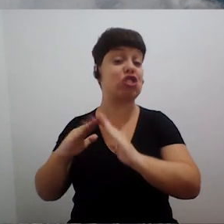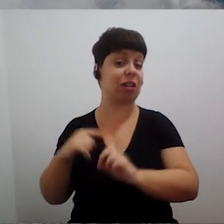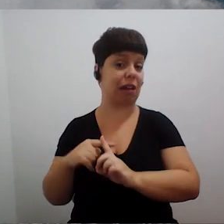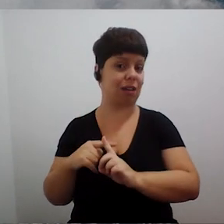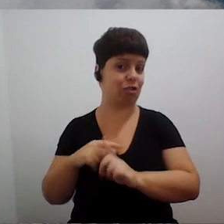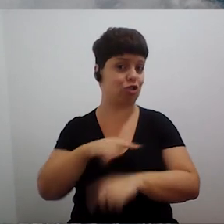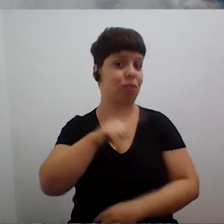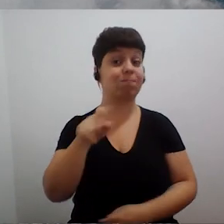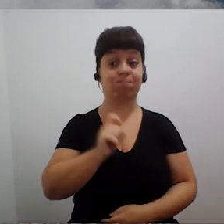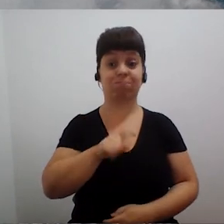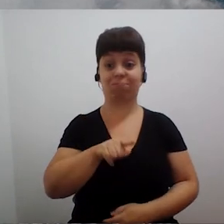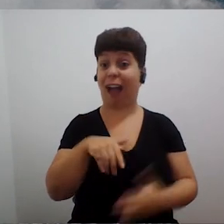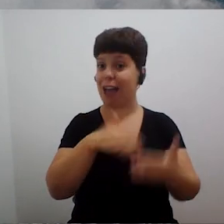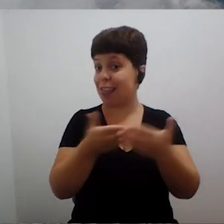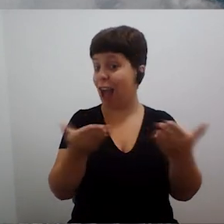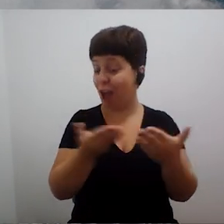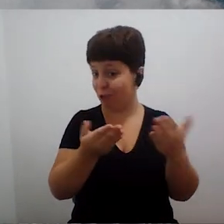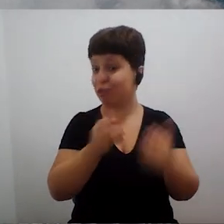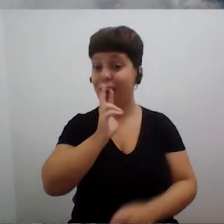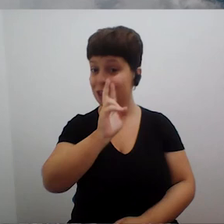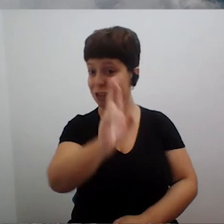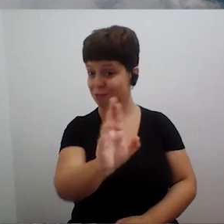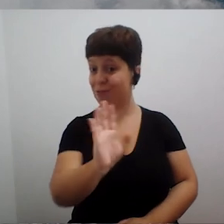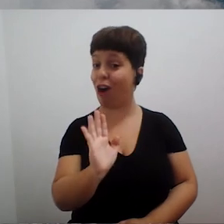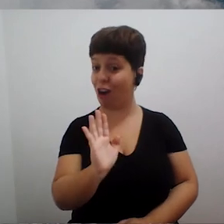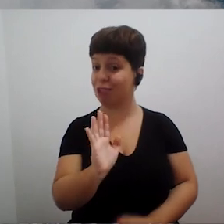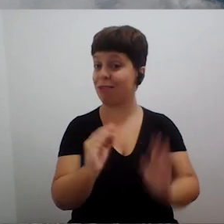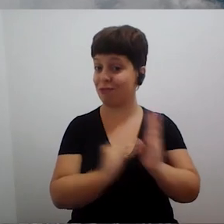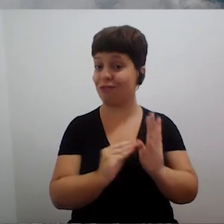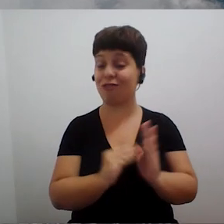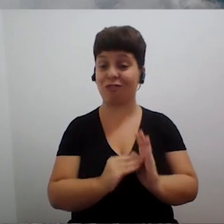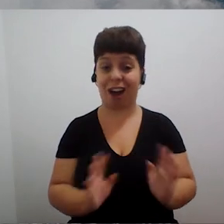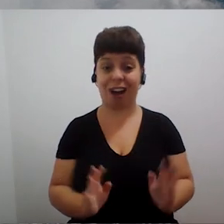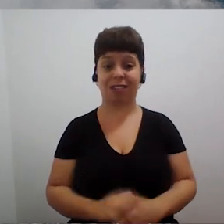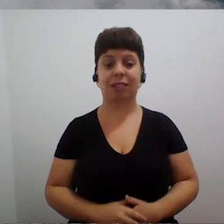Depois surgiram outras organizações que se integraram a esta iniciativa,